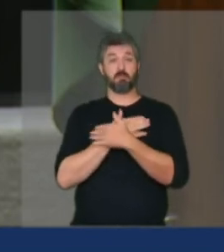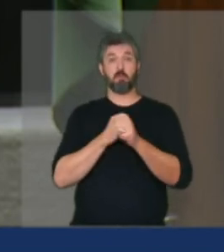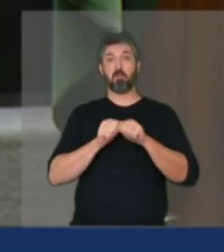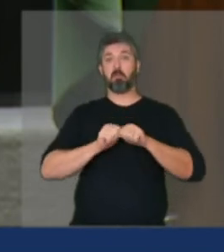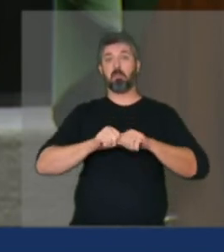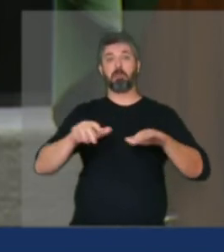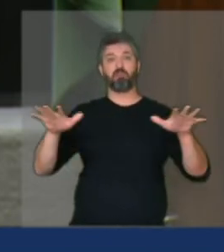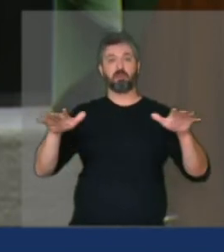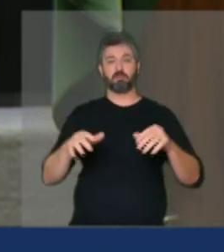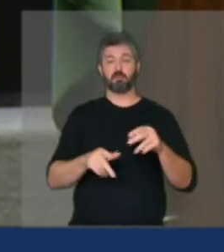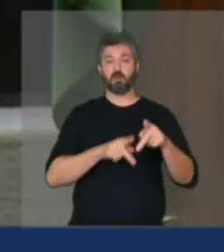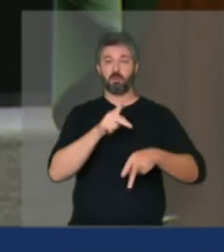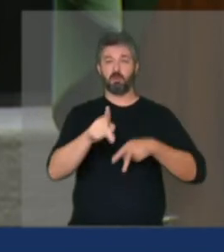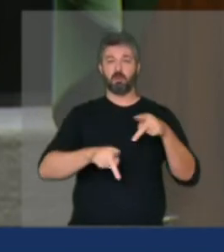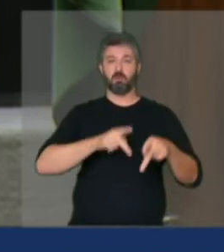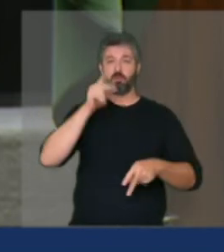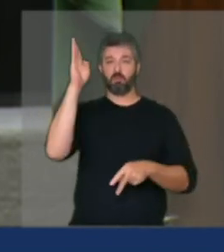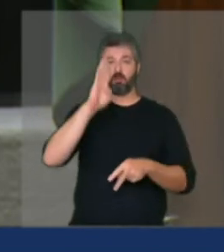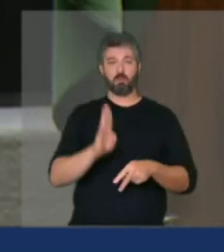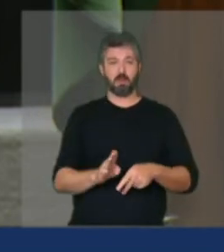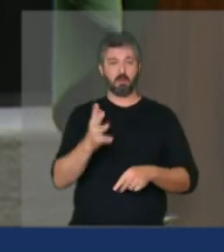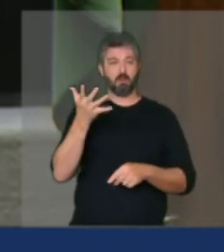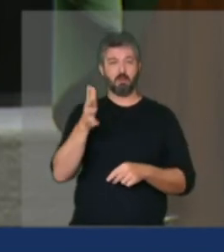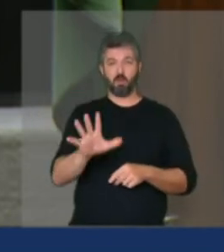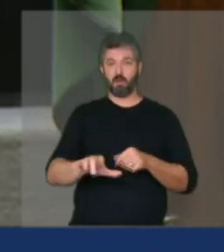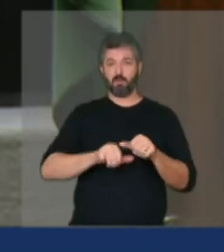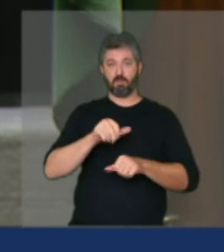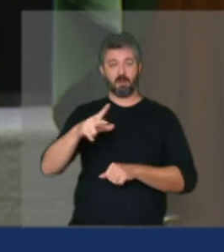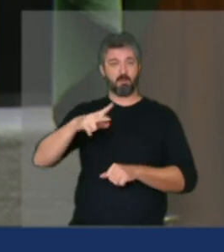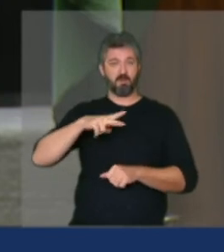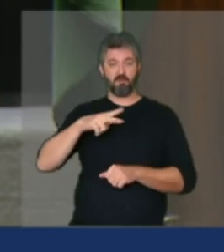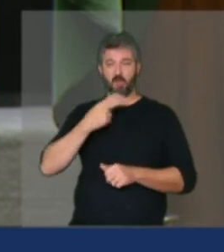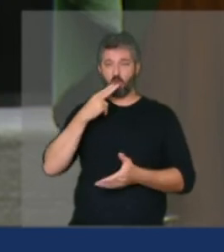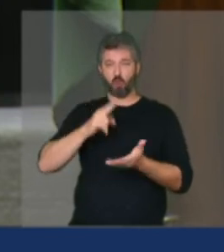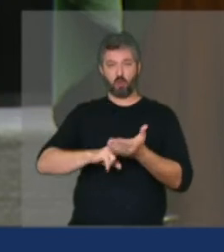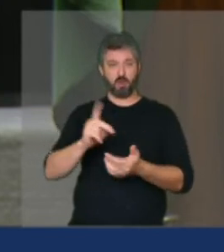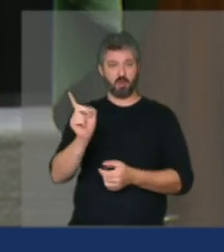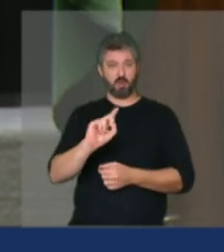POVO BRASILEIRO NÃO QUER-- [SOA A CAMPAINHA]. A PRIVATIZAÇÃO DOS CORREIOS. ISTO É UMA MENTIRA DE GUEDES. E NÓS CONTINUAMOS ENFRENTANDO